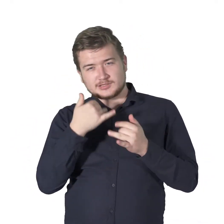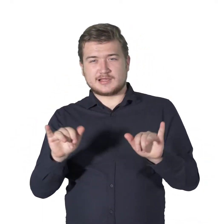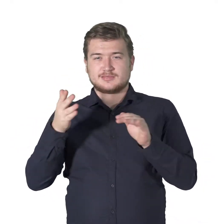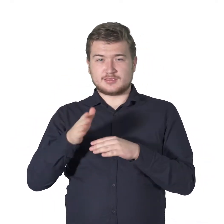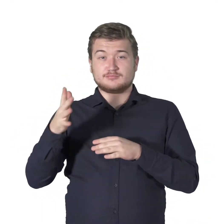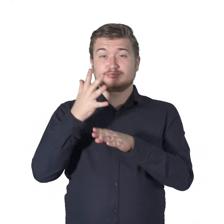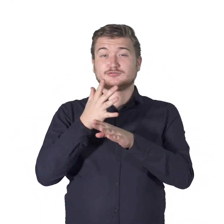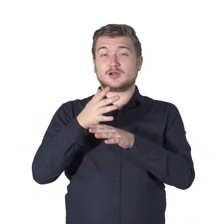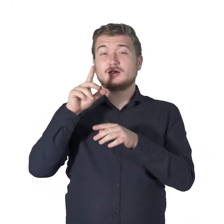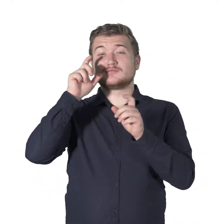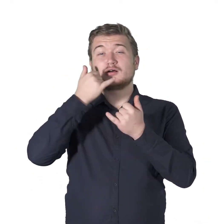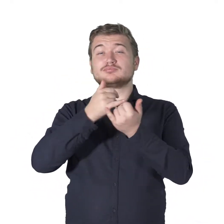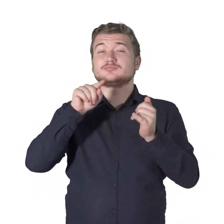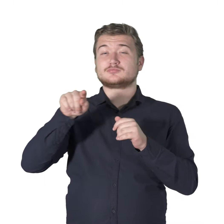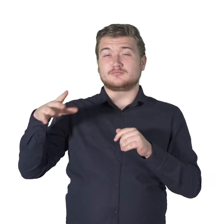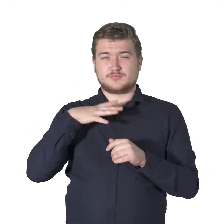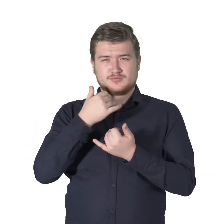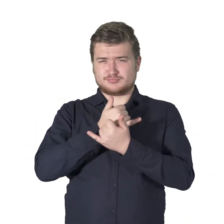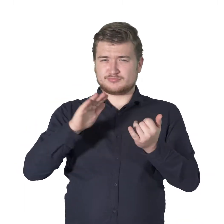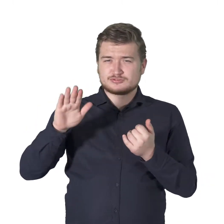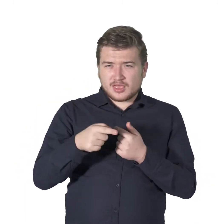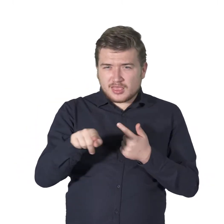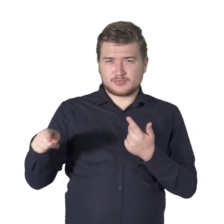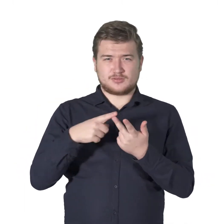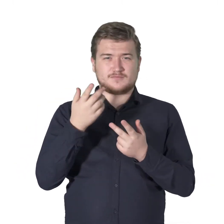Od schyłku lat 50. wykonywał głównie zdjęcia przedmiotów,